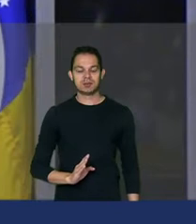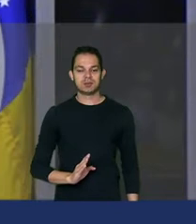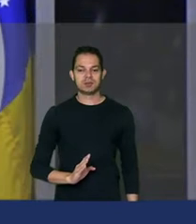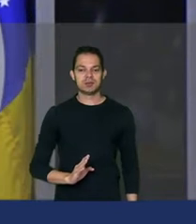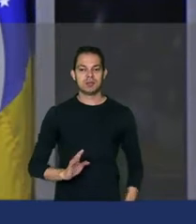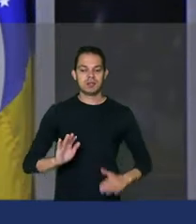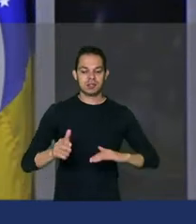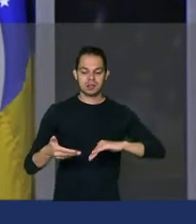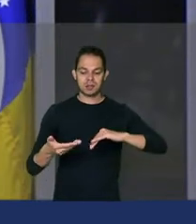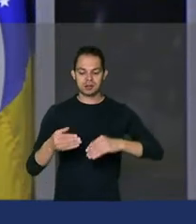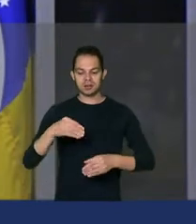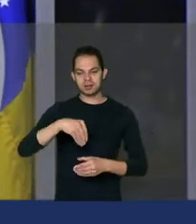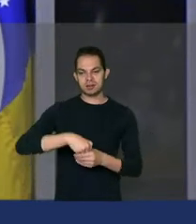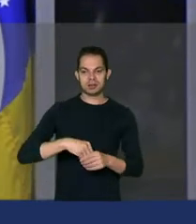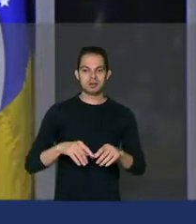BRASIL , DO NOSSO PARLAMENTO, MAS ACIMA DE TUDO DAS NAÇÕES